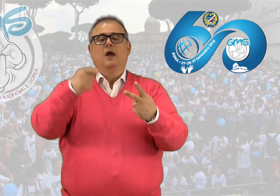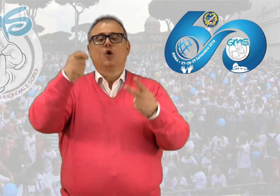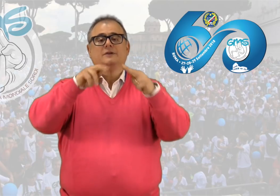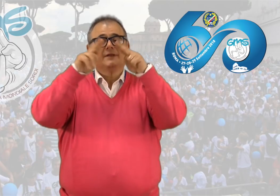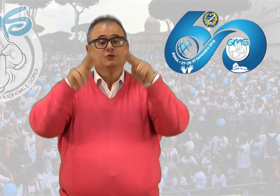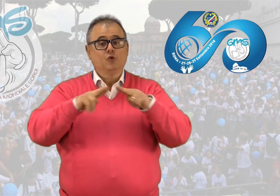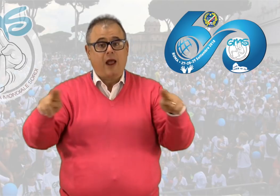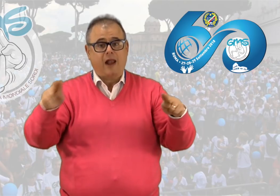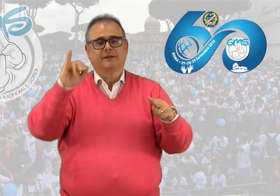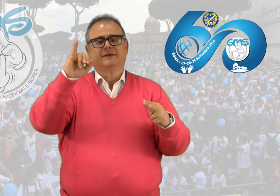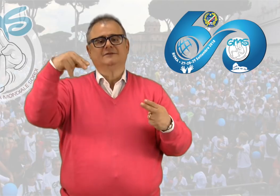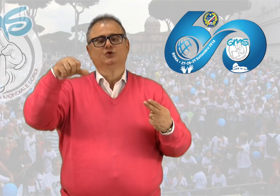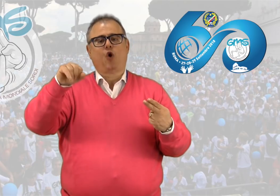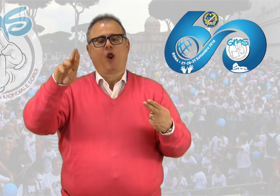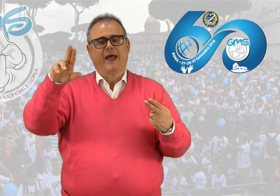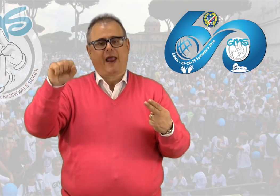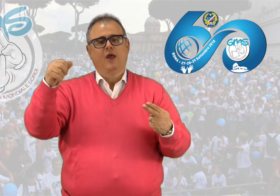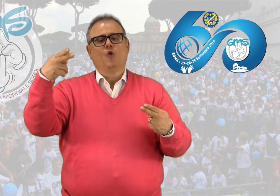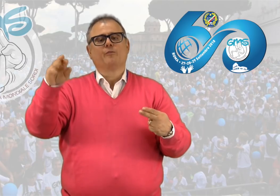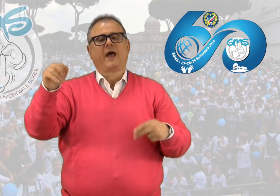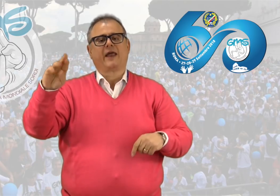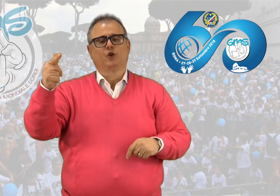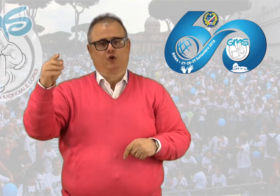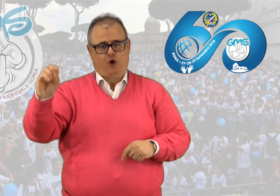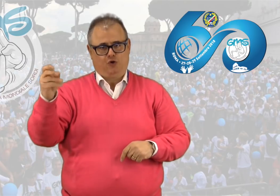Il Coordinatore Internazionale si chiama Insolera Humberto